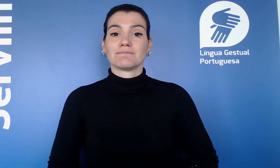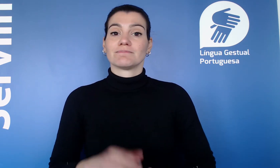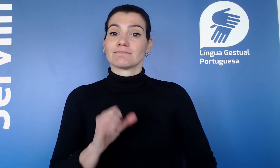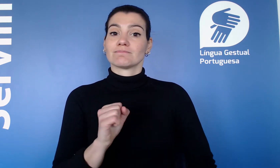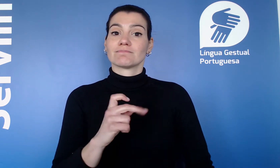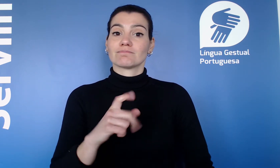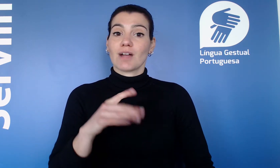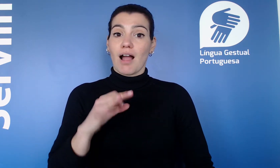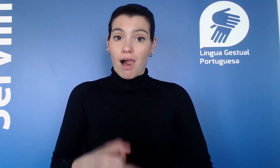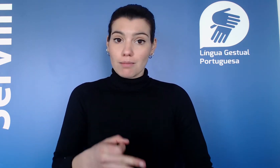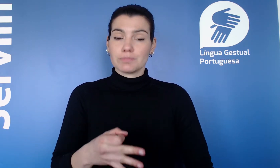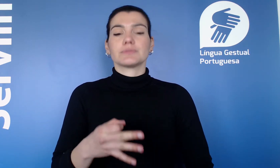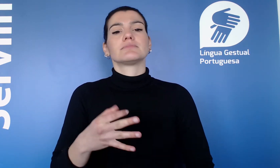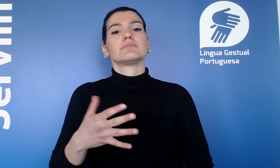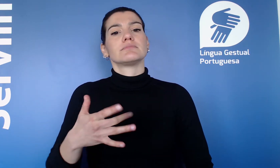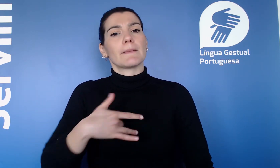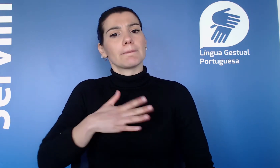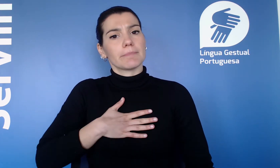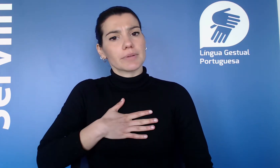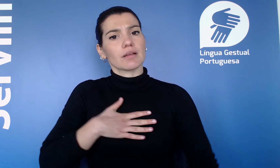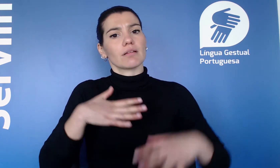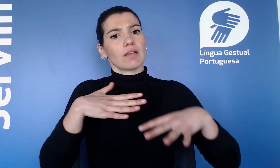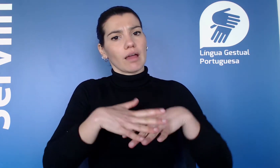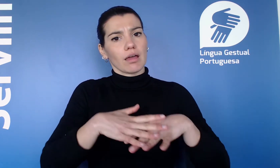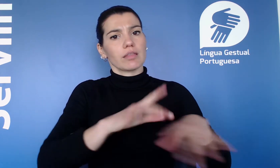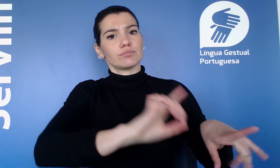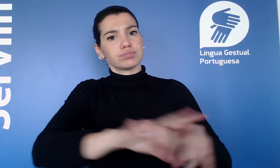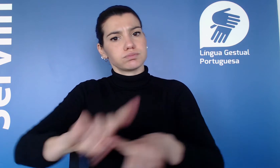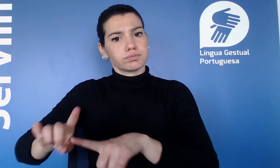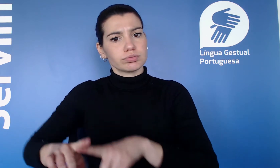A GGND detém os Operadores de Rede responsáveis pela distribuição de gás natural em nove concessões.